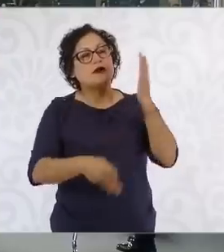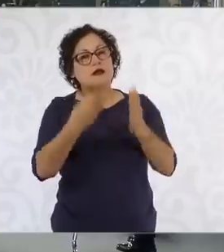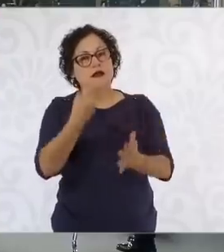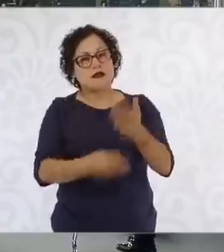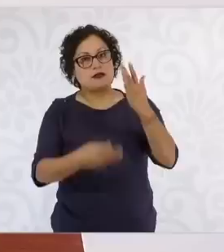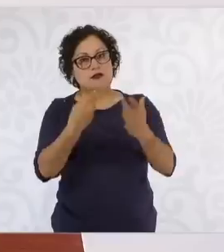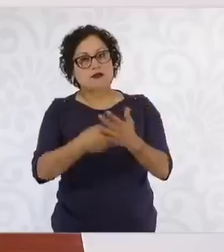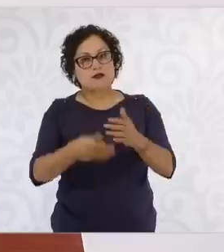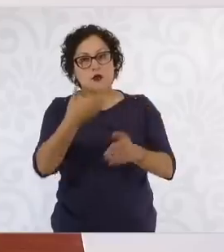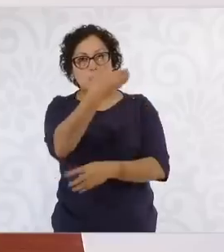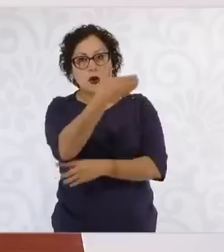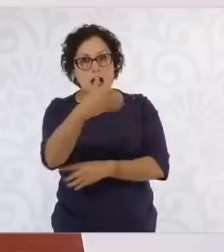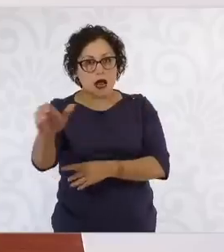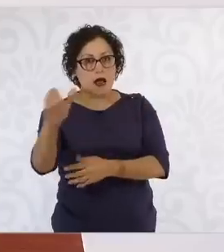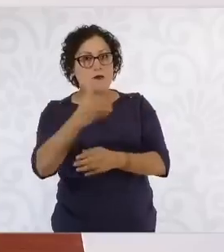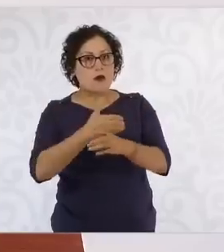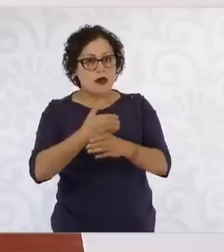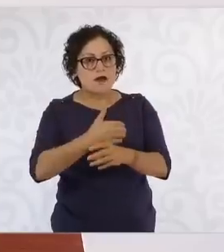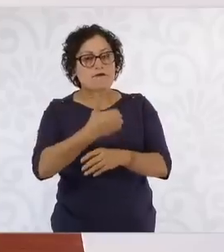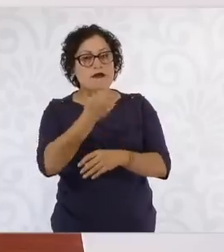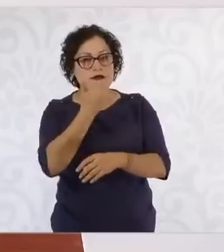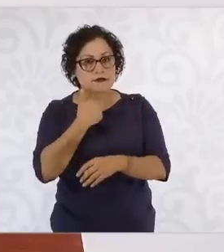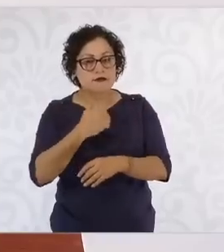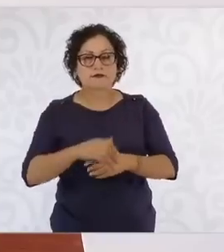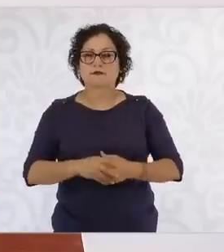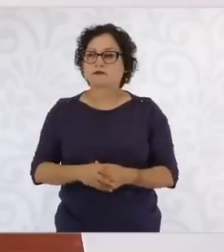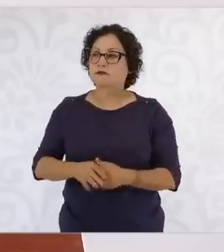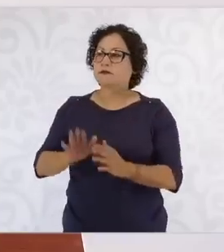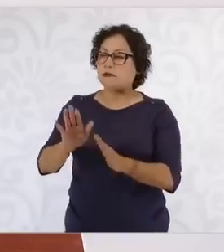trabajando el secretario de agricultura con todos los